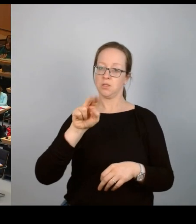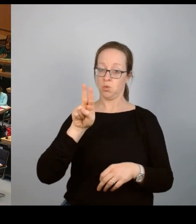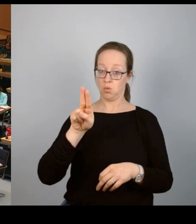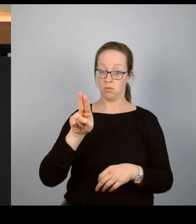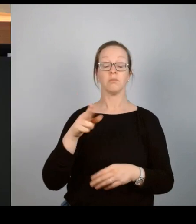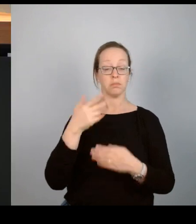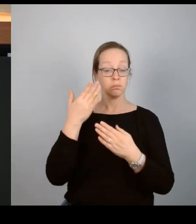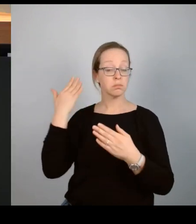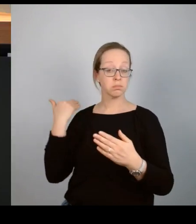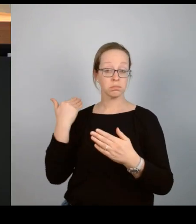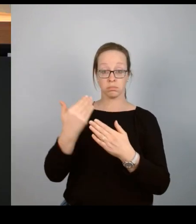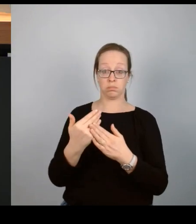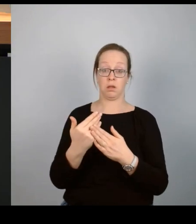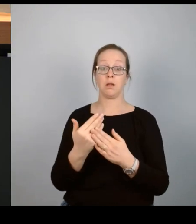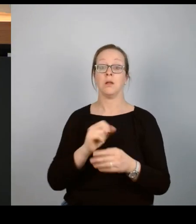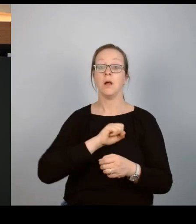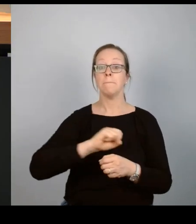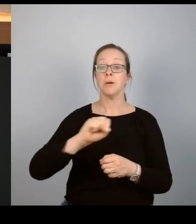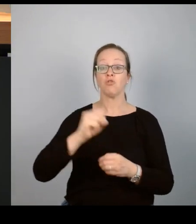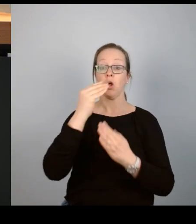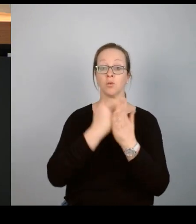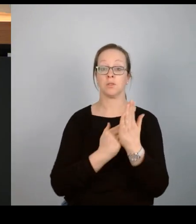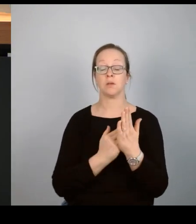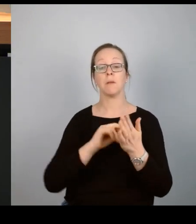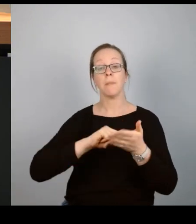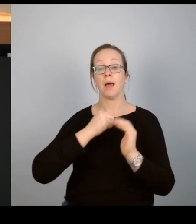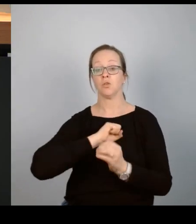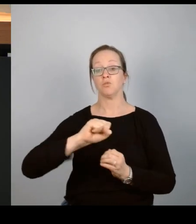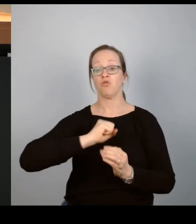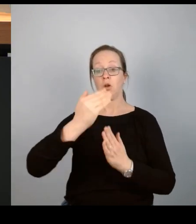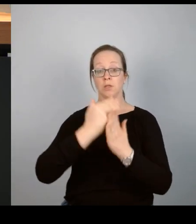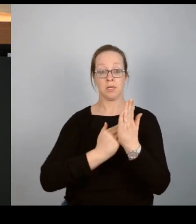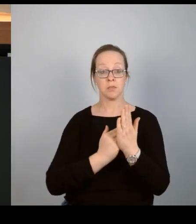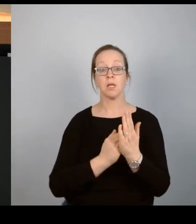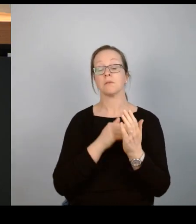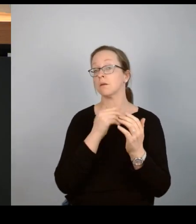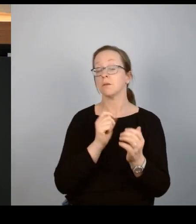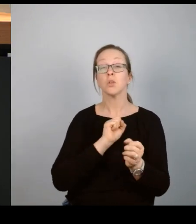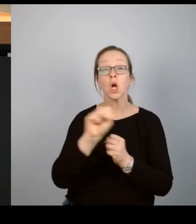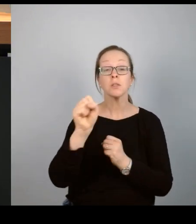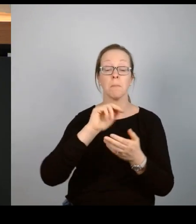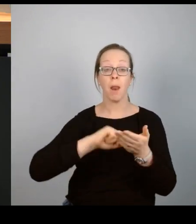Ihnen vorgefunden in den Schubladen. Wir müssten also völlig neu anfangen und auch beim Haushalt